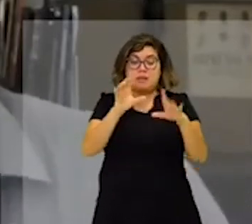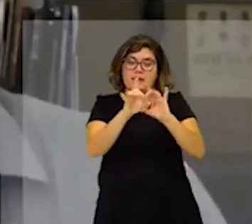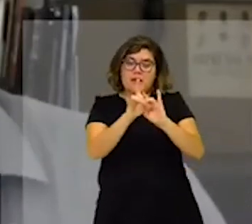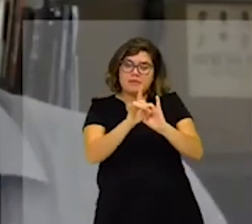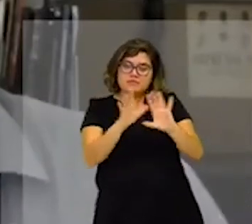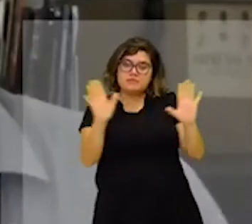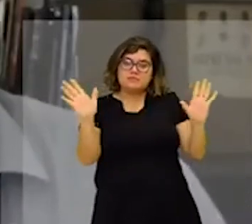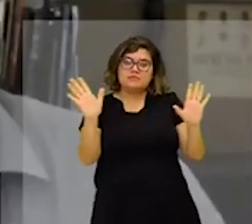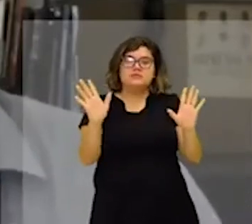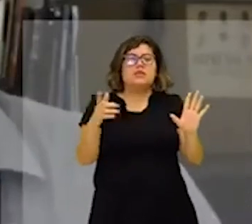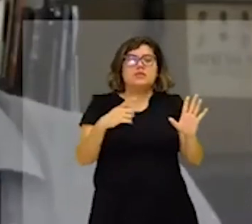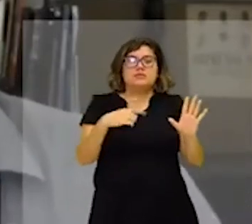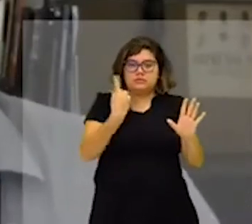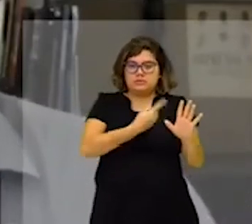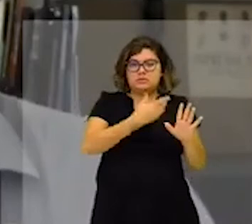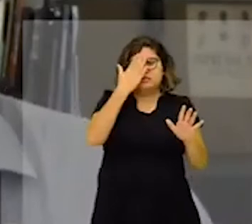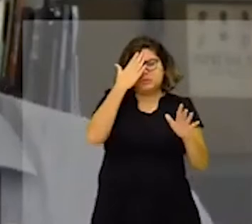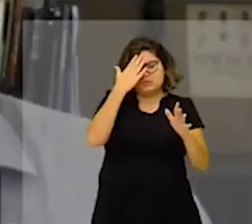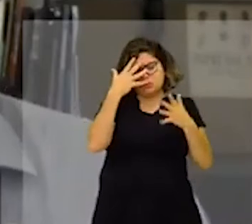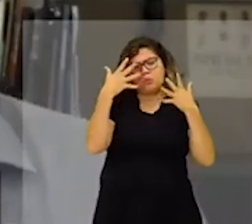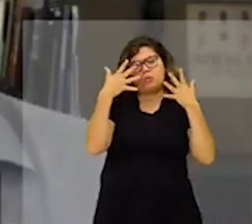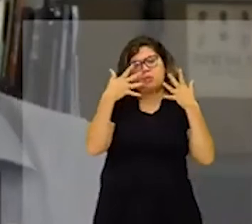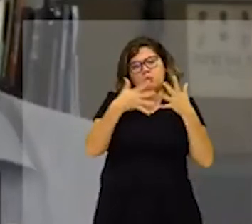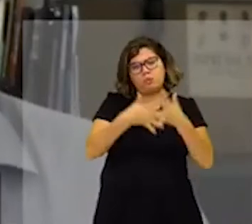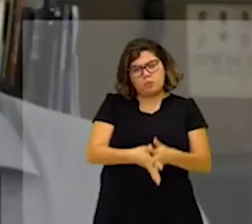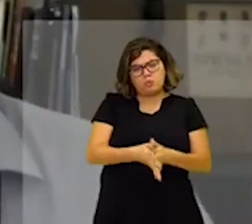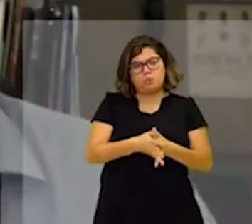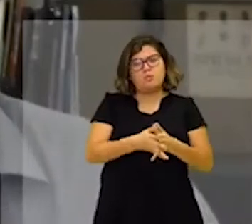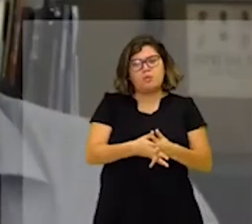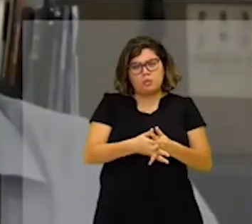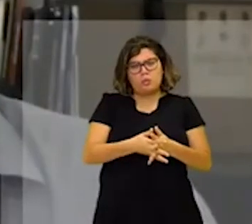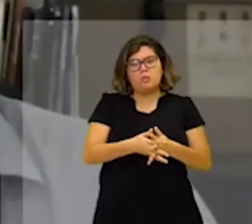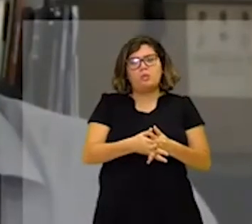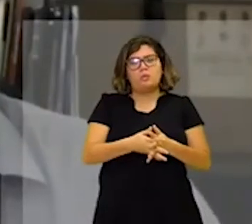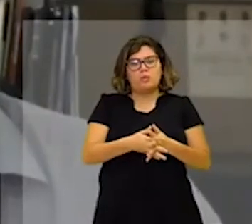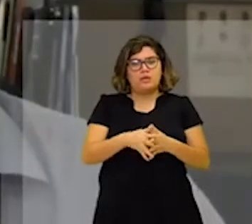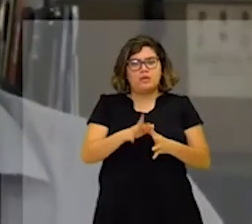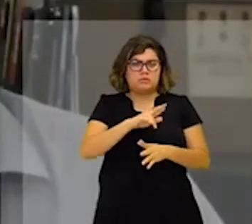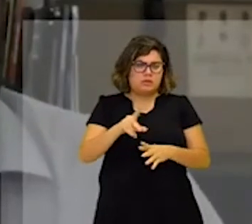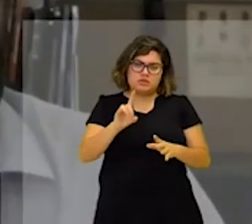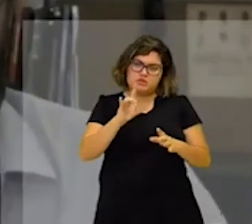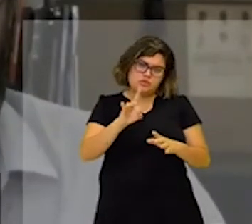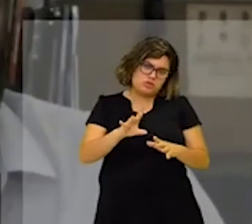como nós sabemos a complexidade da Justiça Nossa da Justiça Eleitoral Mas de todos os